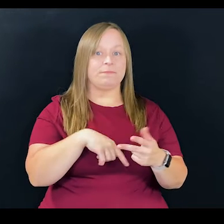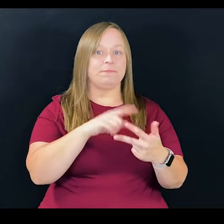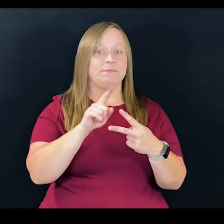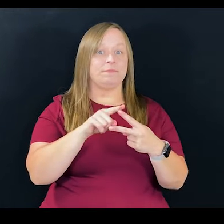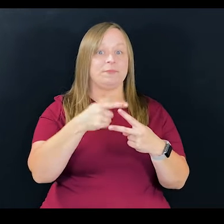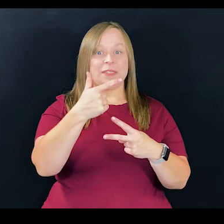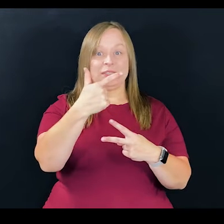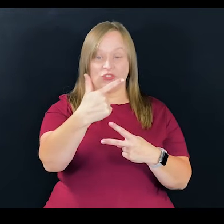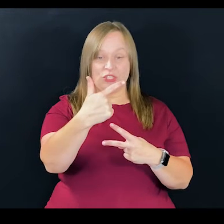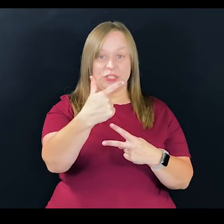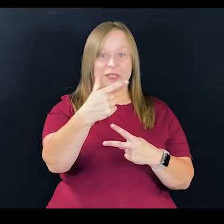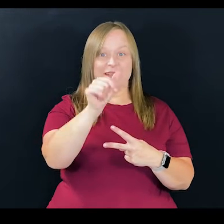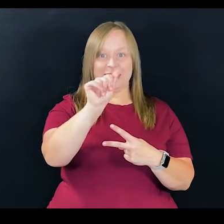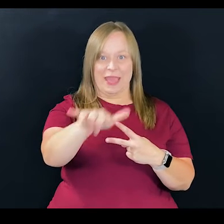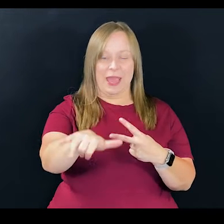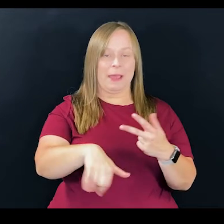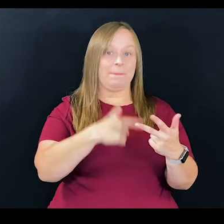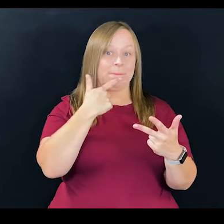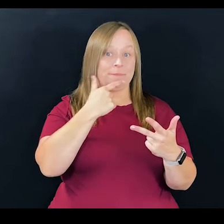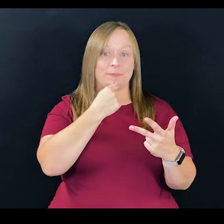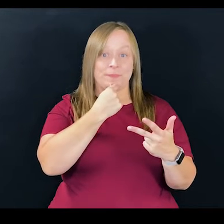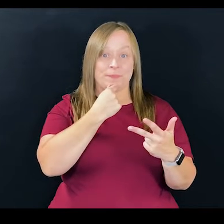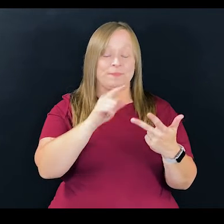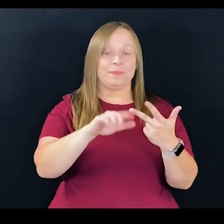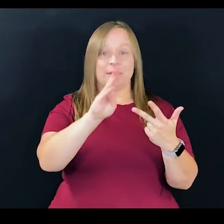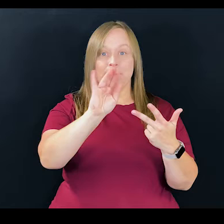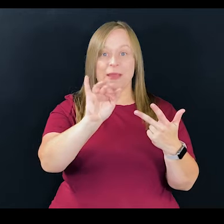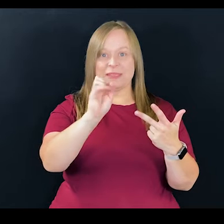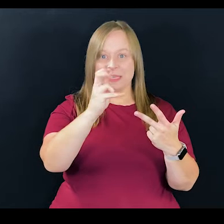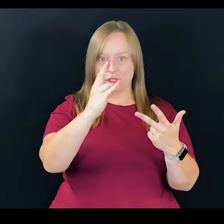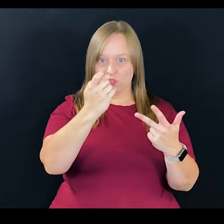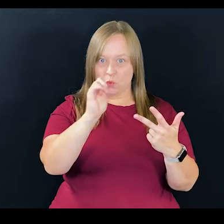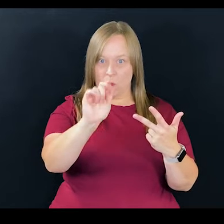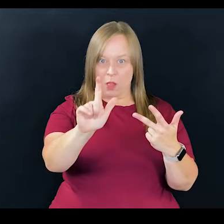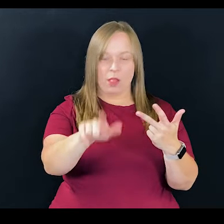la G significa "gay", la B significa "bisexual",